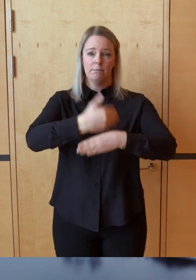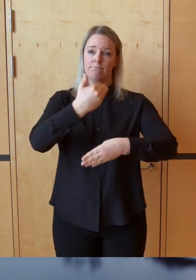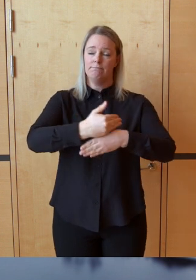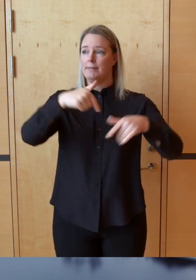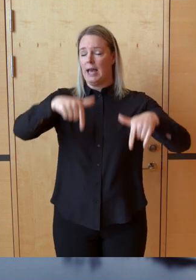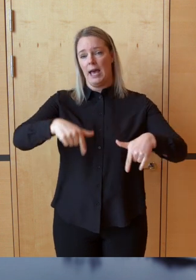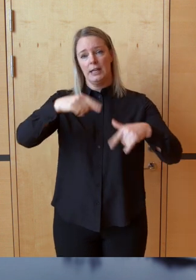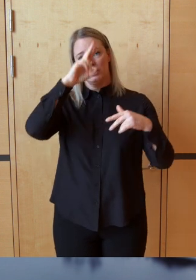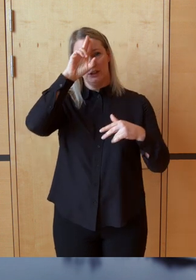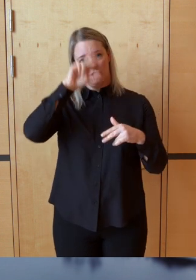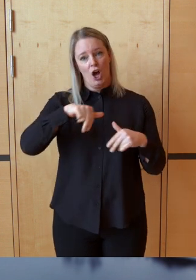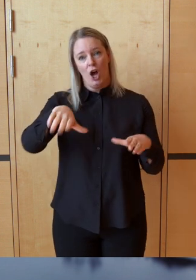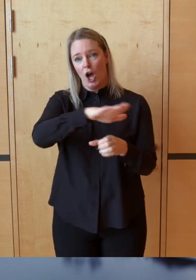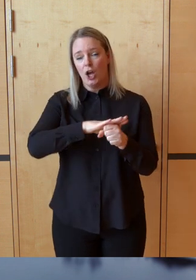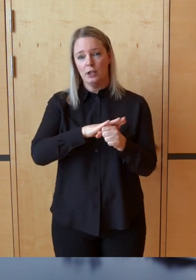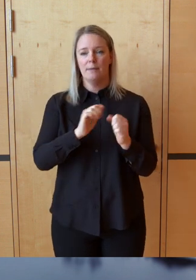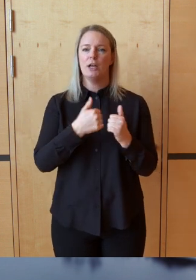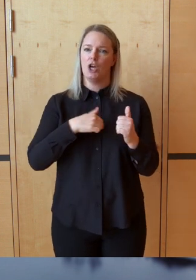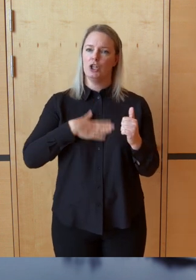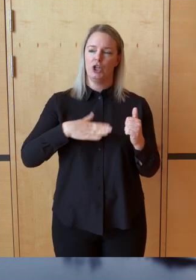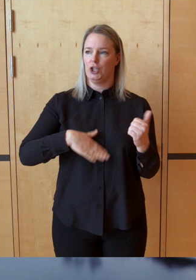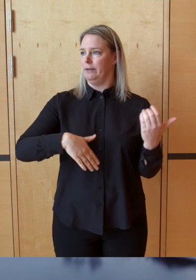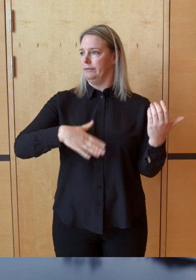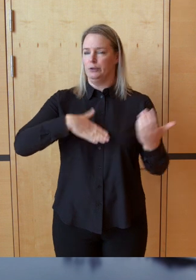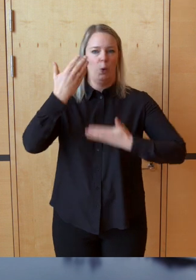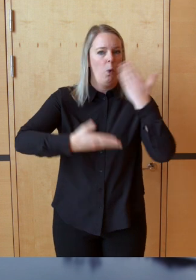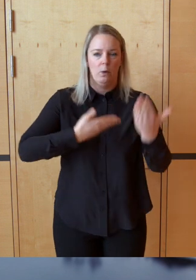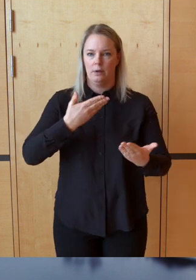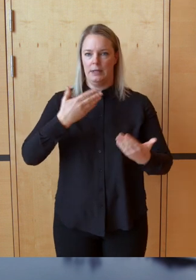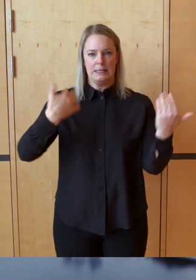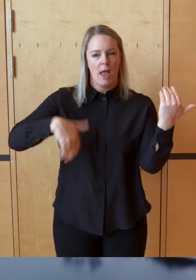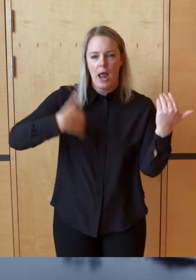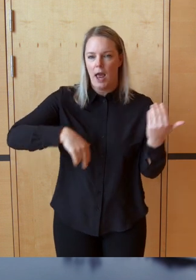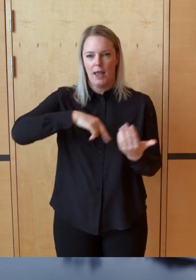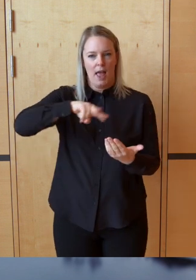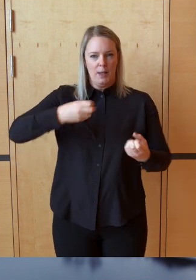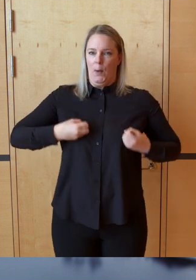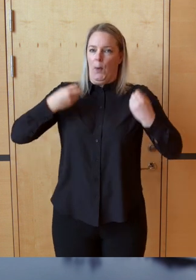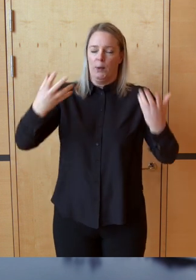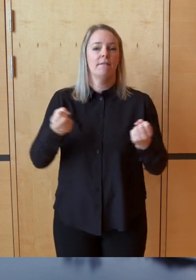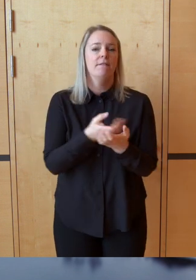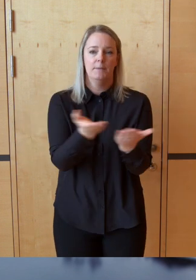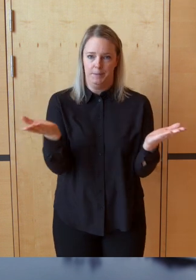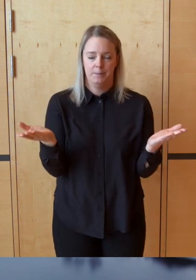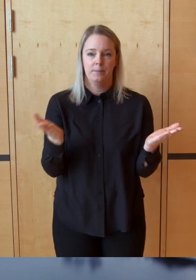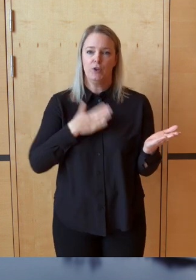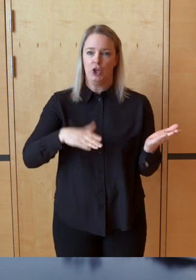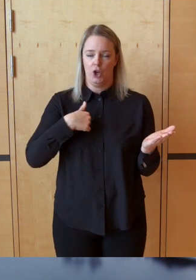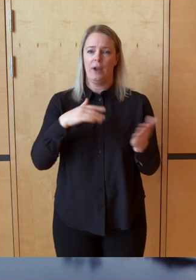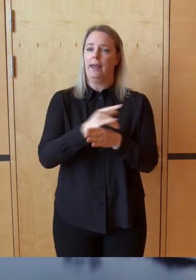Men utöver de göra liv Spela dansa uttrycker så mycket i backen hela tiden överallt